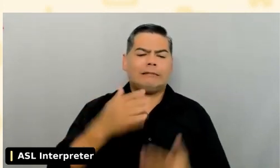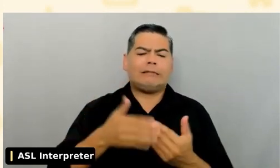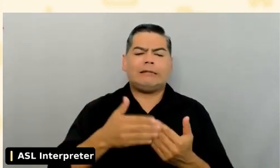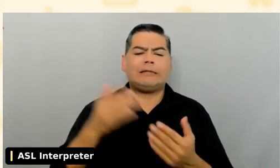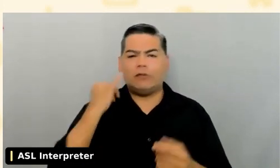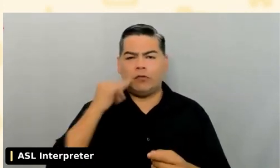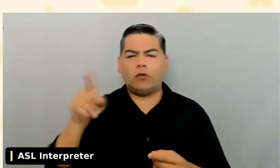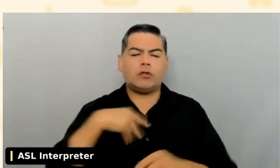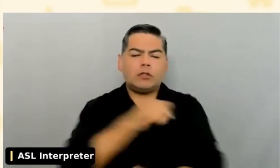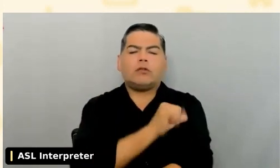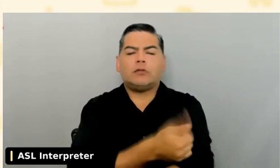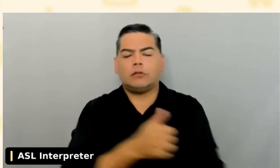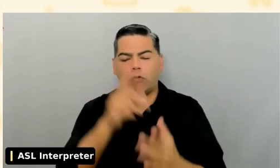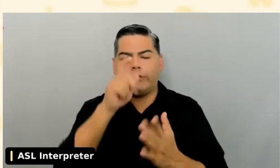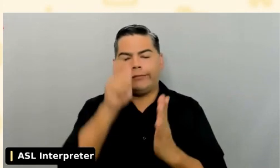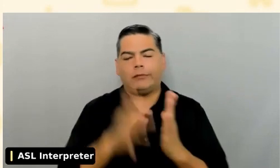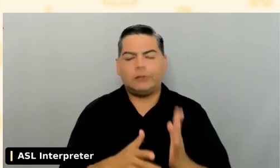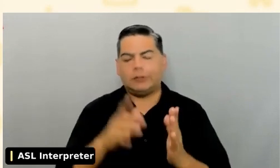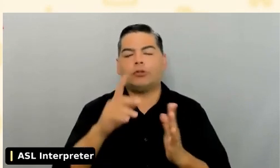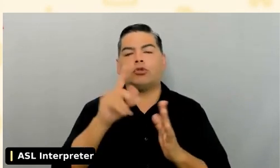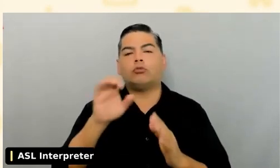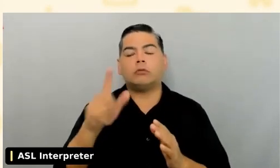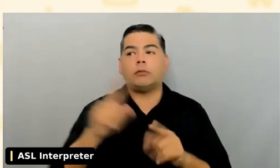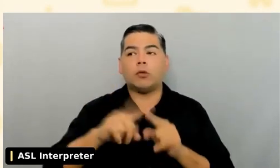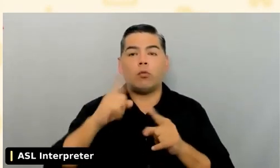Pero cuando se trata de crear contenido, es importante a nivel personal